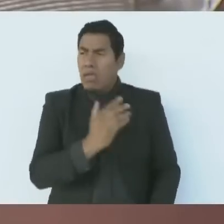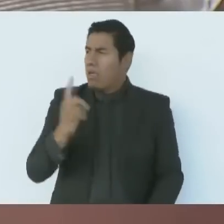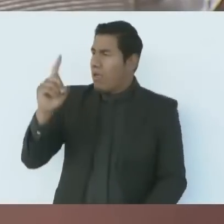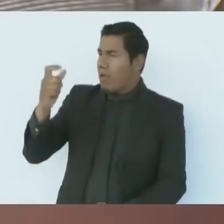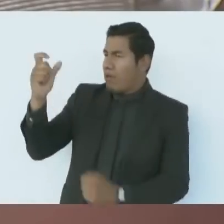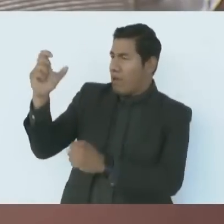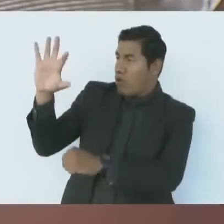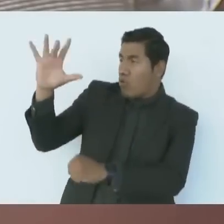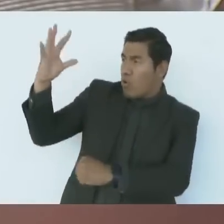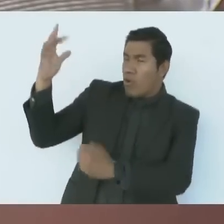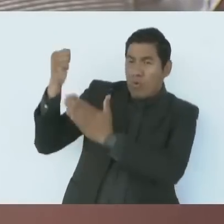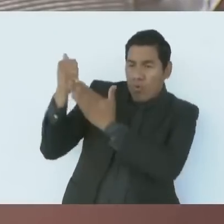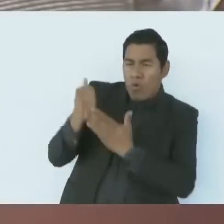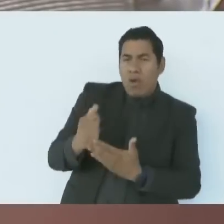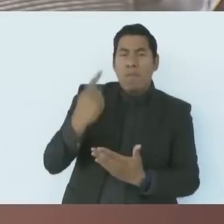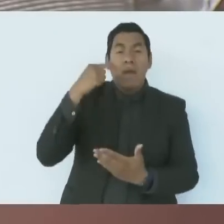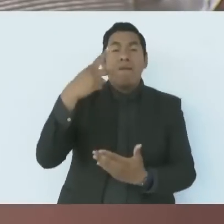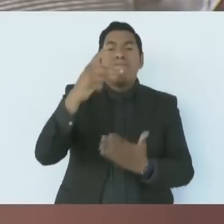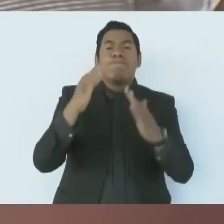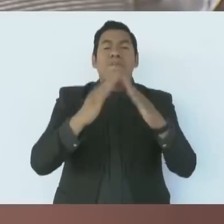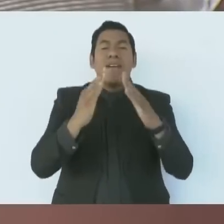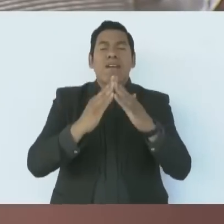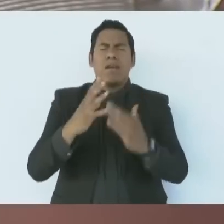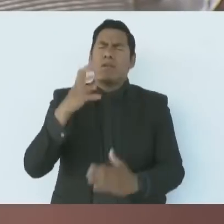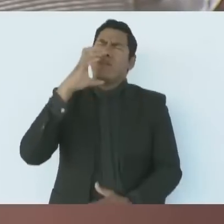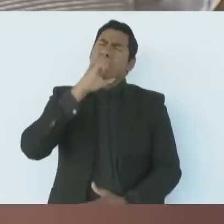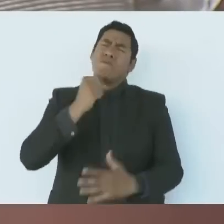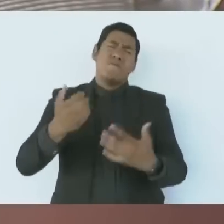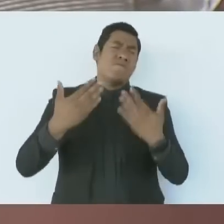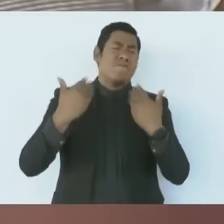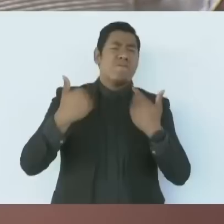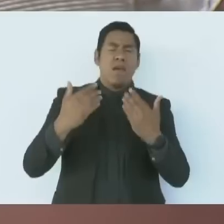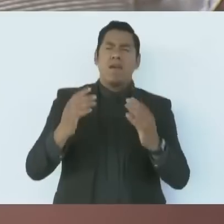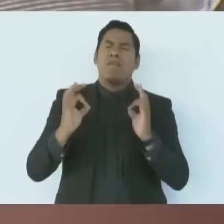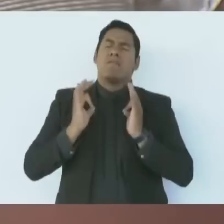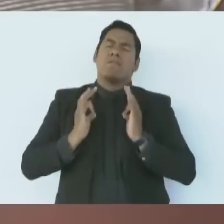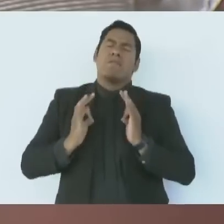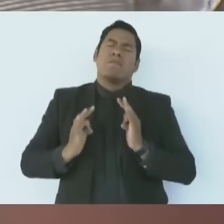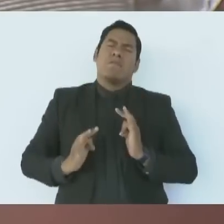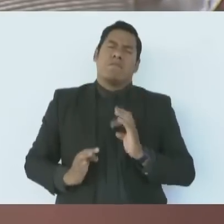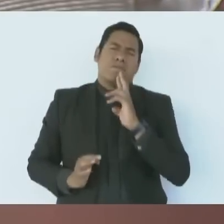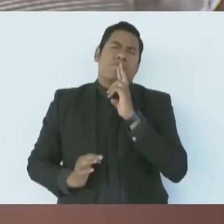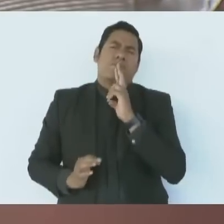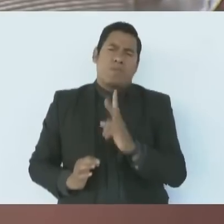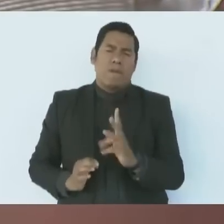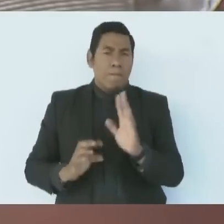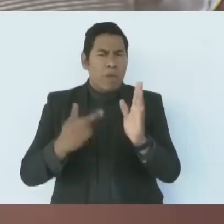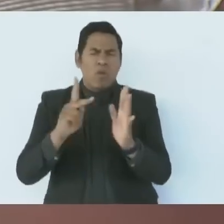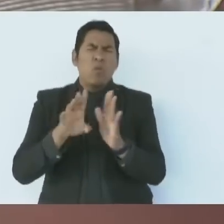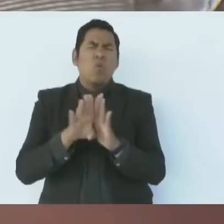de mayor calor de manera mucho más sustentable ahora Cómo funciona el programa muy rápido les